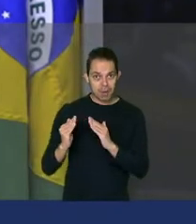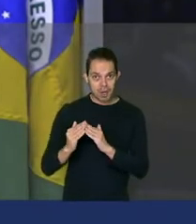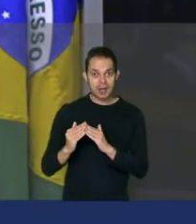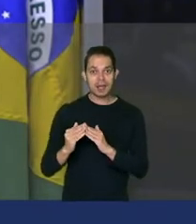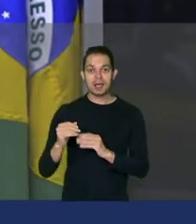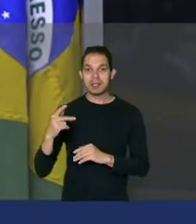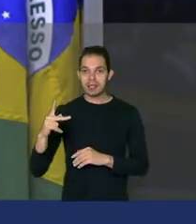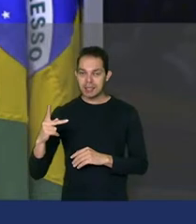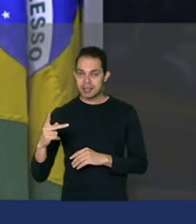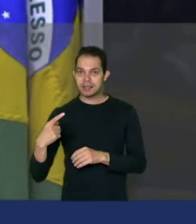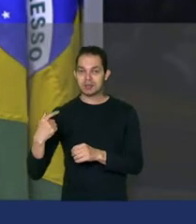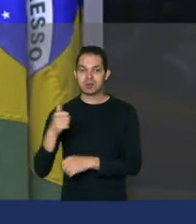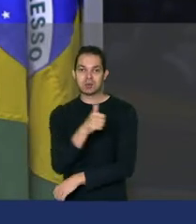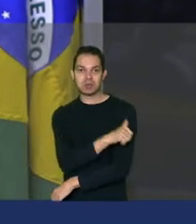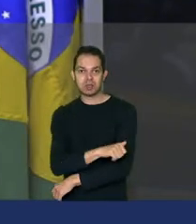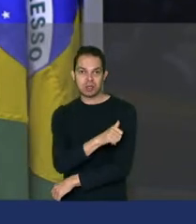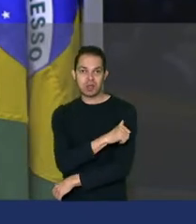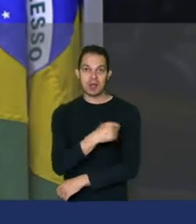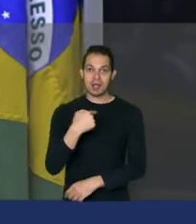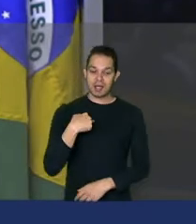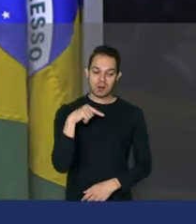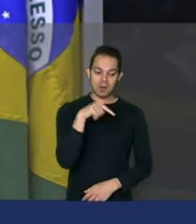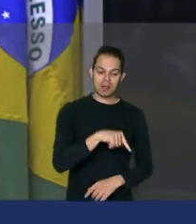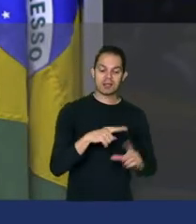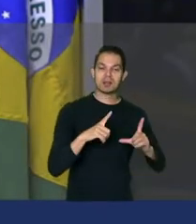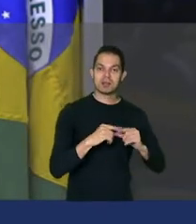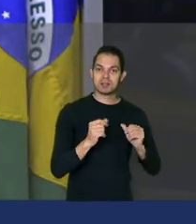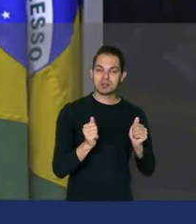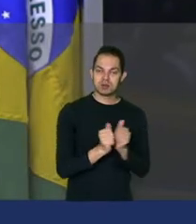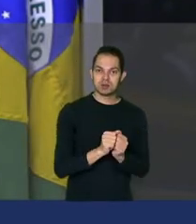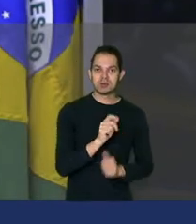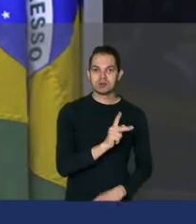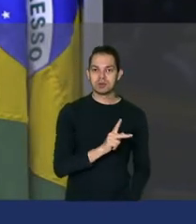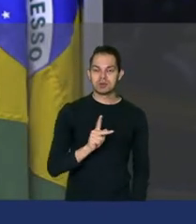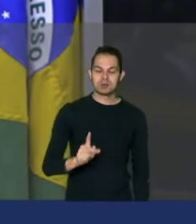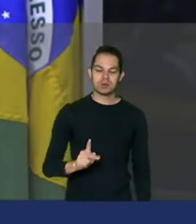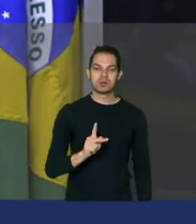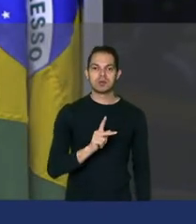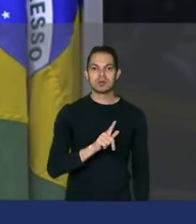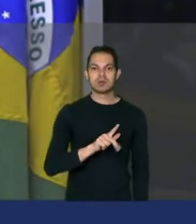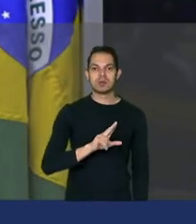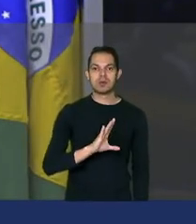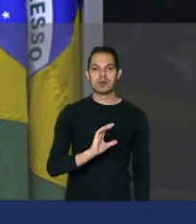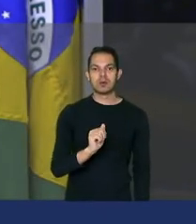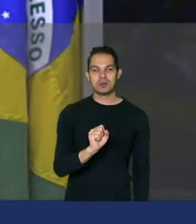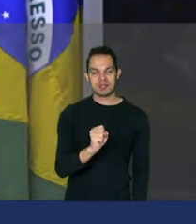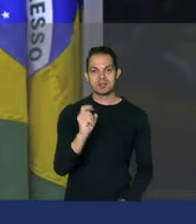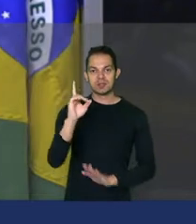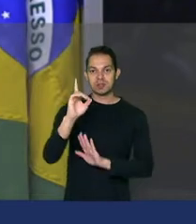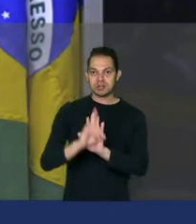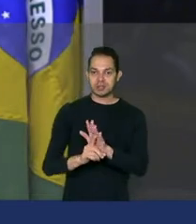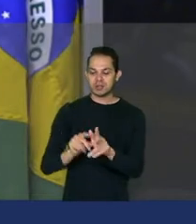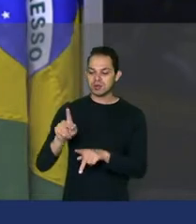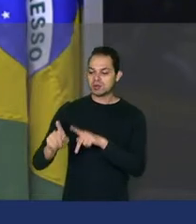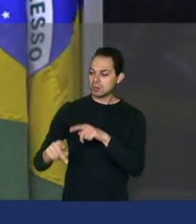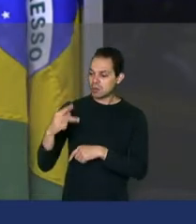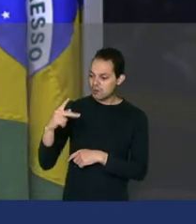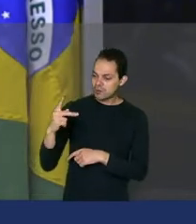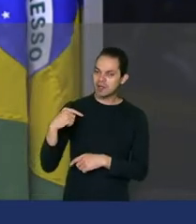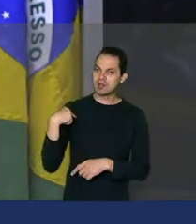DAÍDE SEROPÉDICA E EU DAQUI DE BRASÍLIA, JUNTO COM O PREFEITO, PROFESSOR LUCAS, ESTAMOS LUTANDO PELO DIREITO DO POVO DE SEROPÉDICA. DEPUTADO CÉLIO MOURA, MUITO